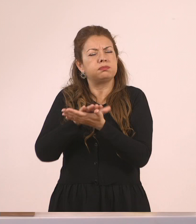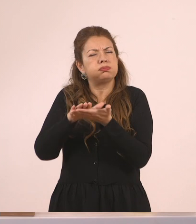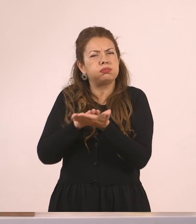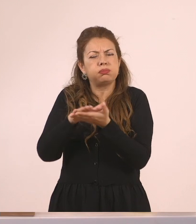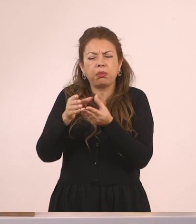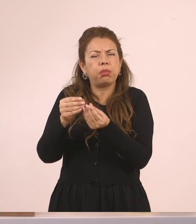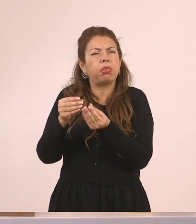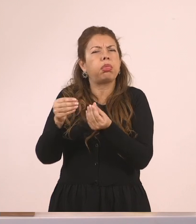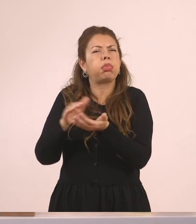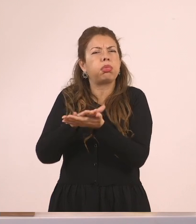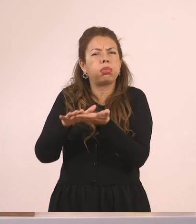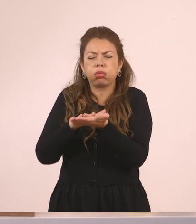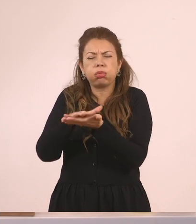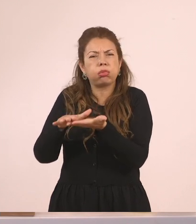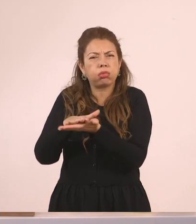...και τη λεξούλα πολτός.